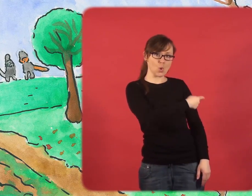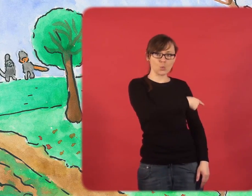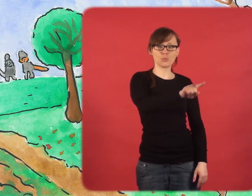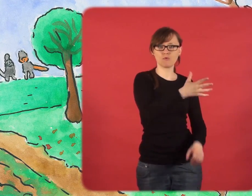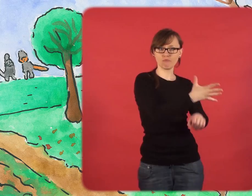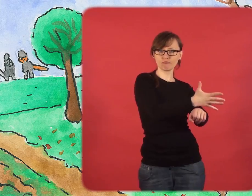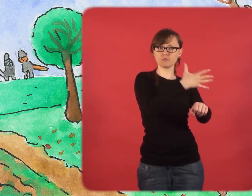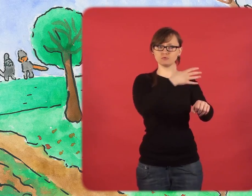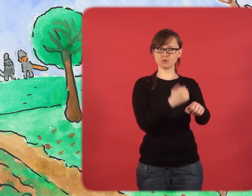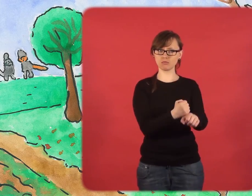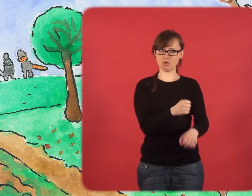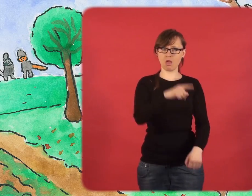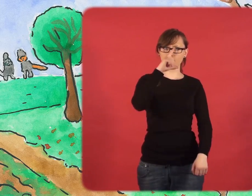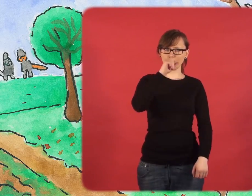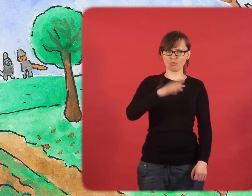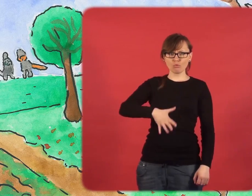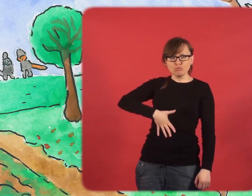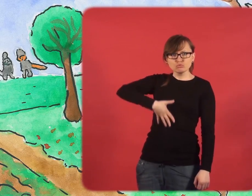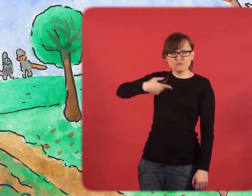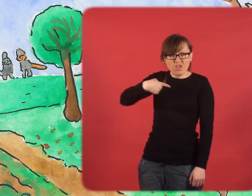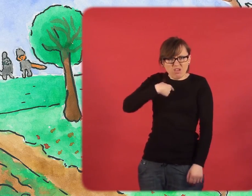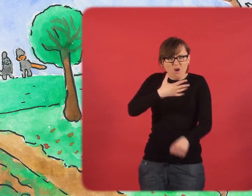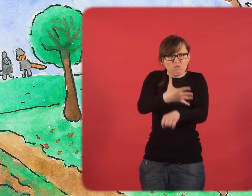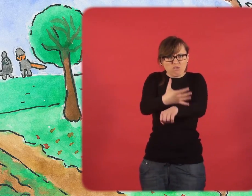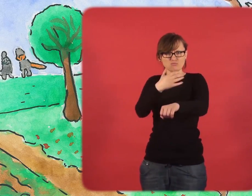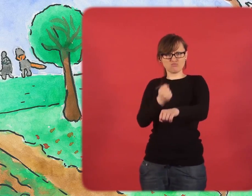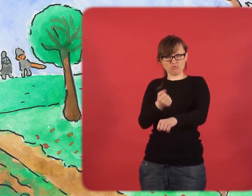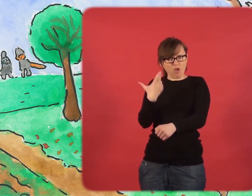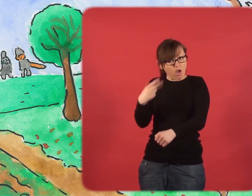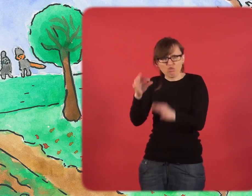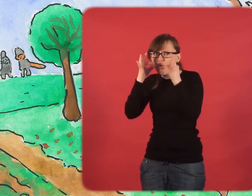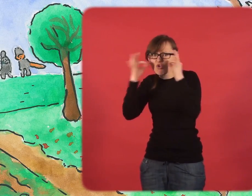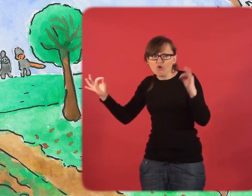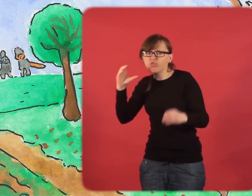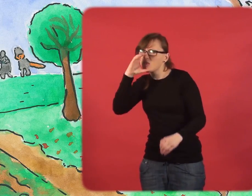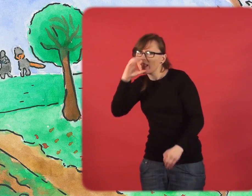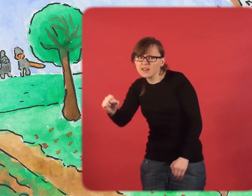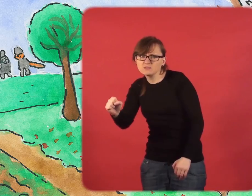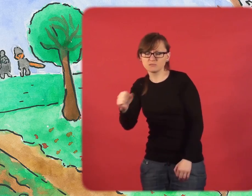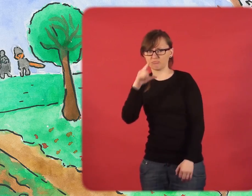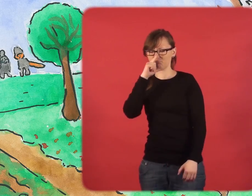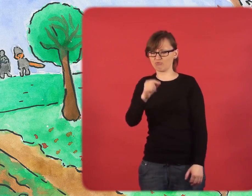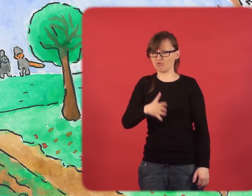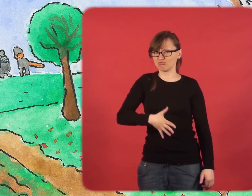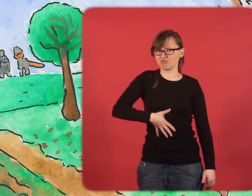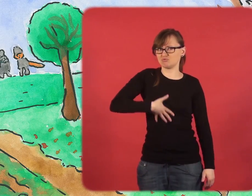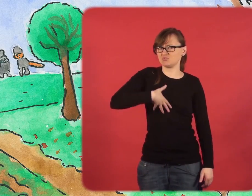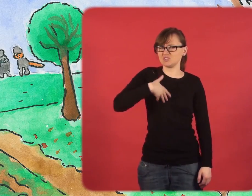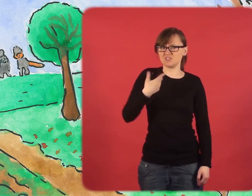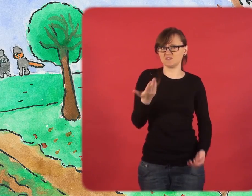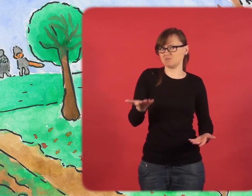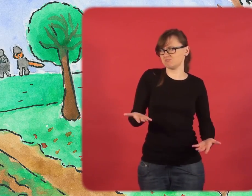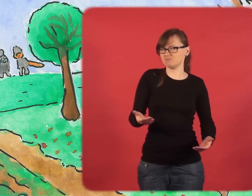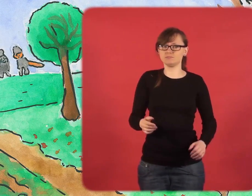Bardzo się zdziwił, bo zamiast skazać na karę więzienia złodziei, sędzia kazał zamknąć w więzieniu Pinokia.